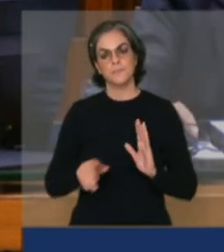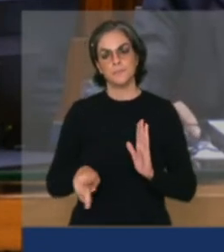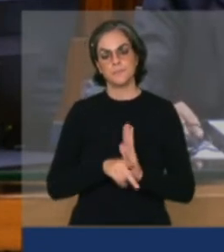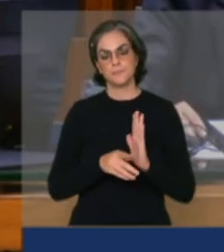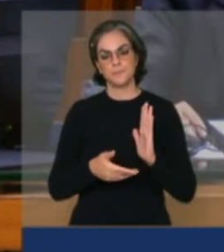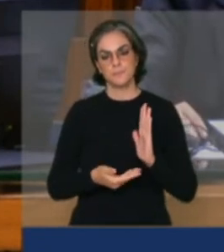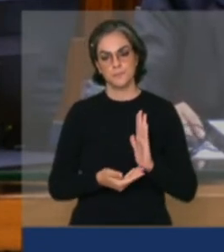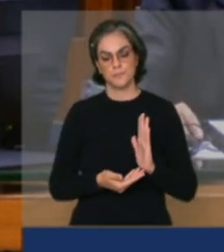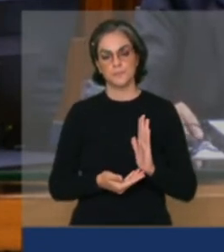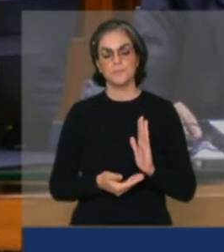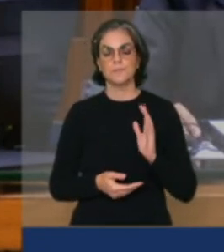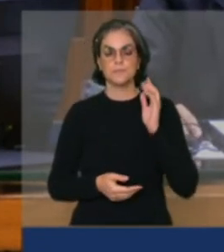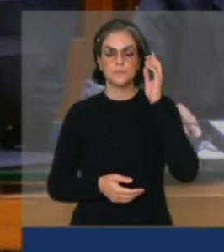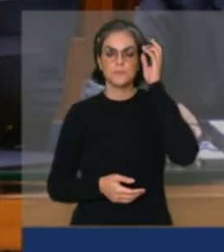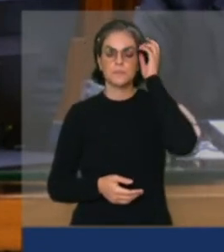PEDIDO DA DEPUTADA MARÍLIA ARRAES, QUE O SEU